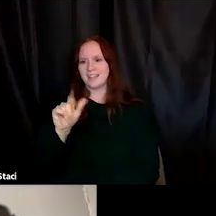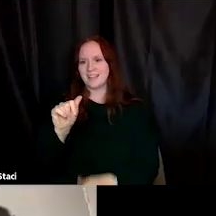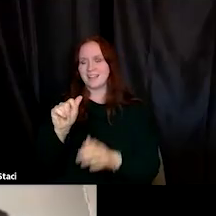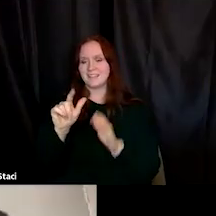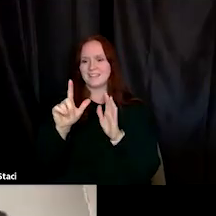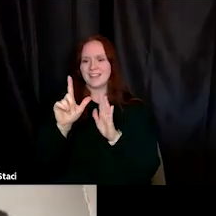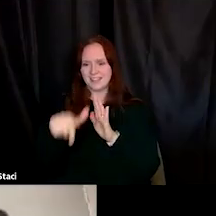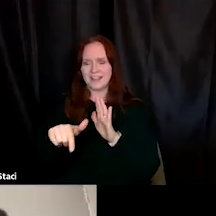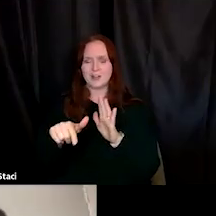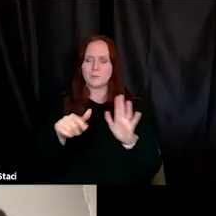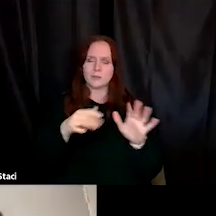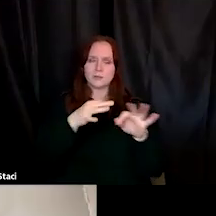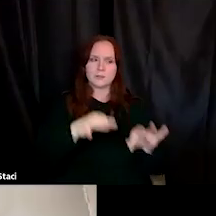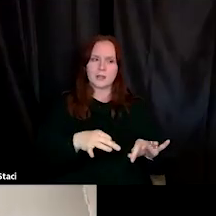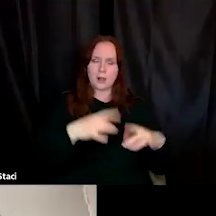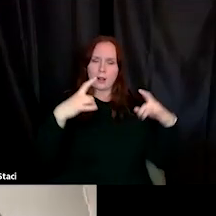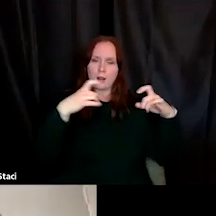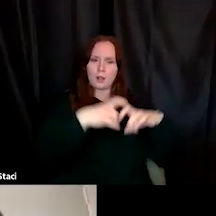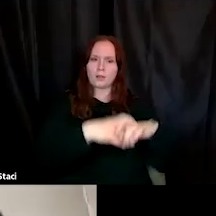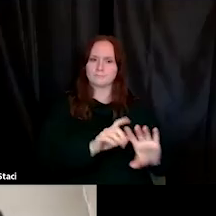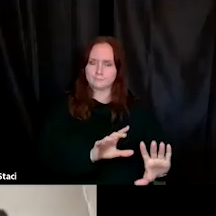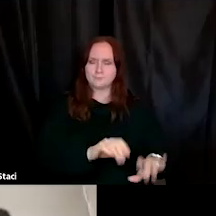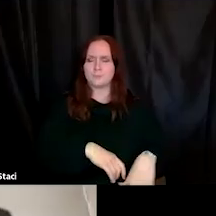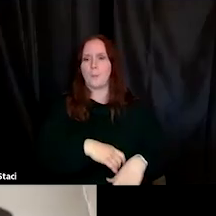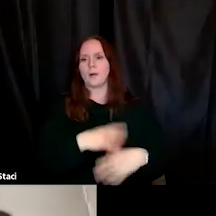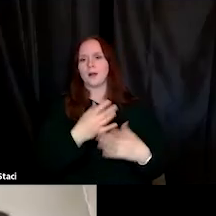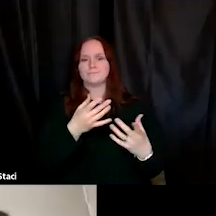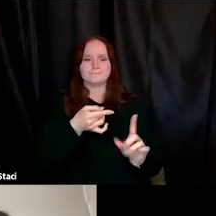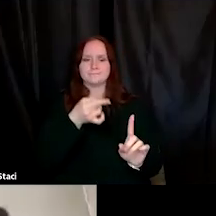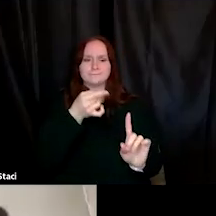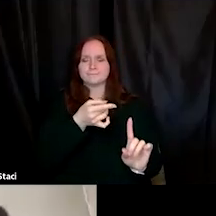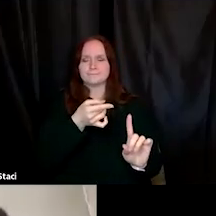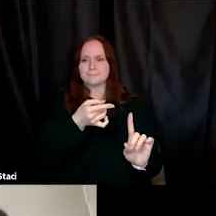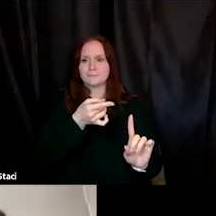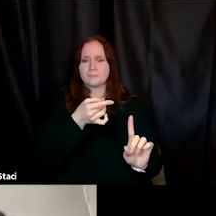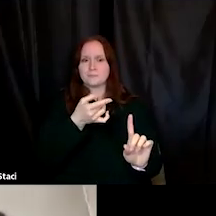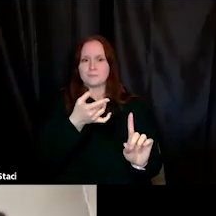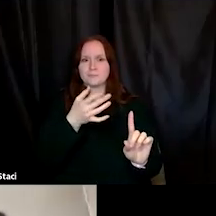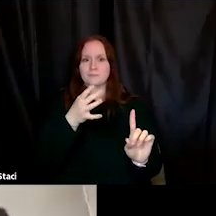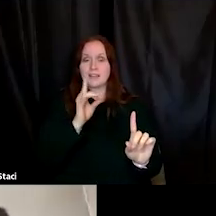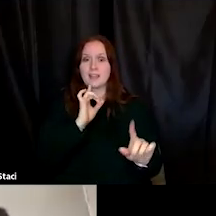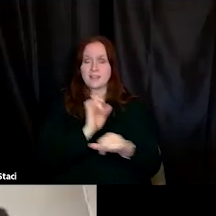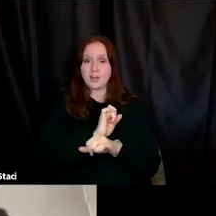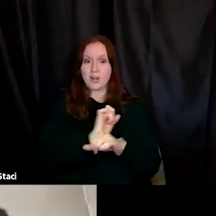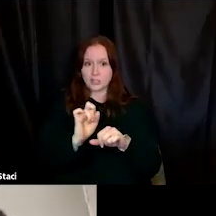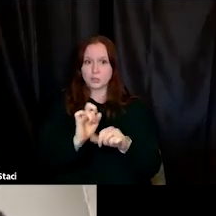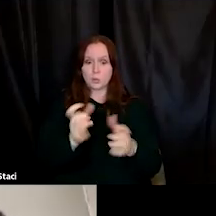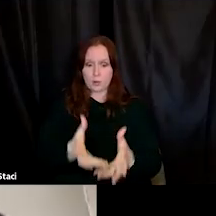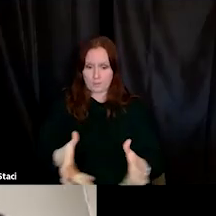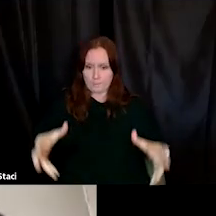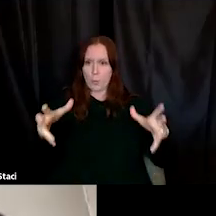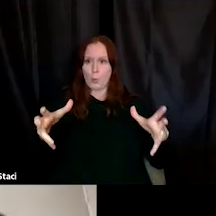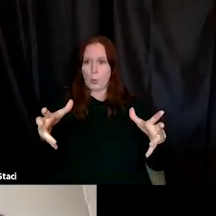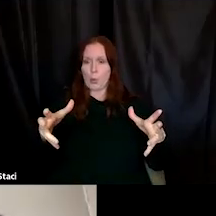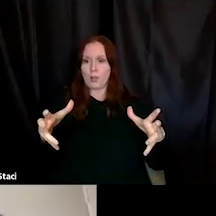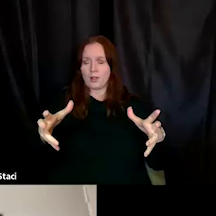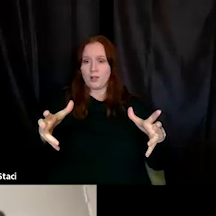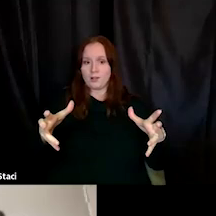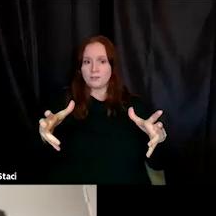establecer una fecha de presentación protectora, verificar el estado de una solicitud pendiente... Muchas cosas geniales que pueden suceder con estas cuentas. Así que los animamos a hacerlo.